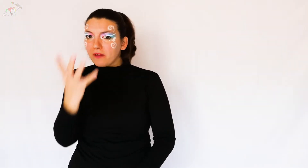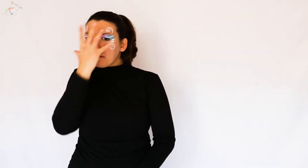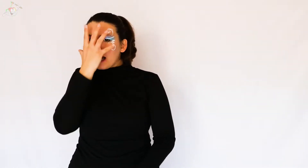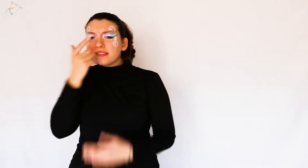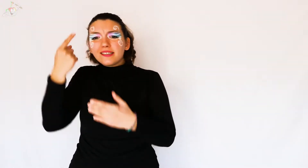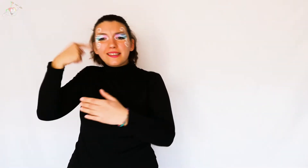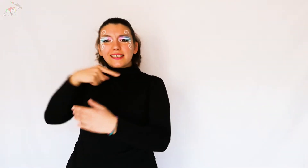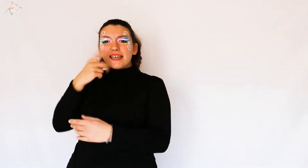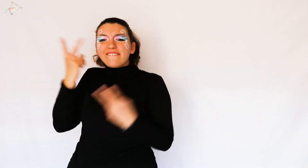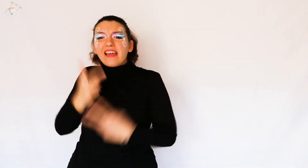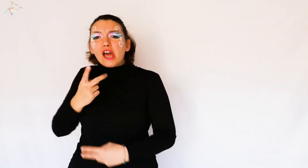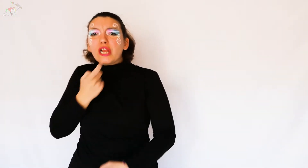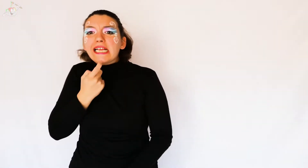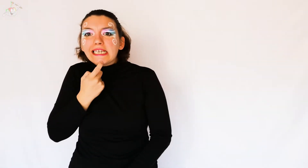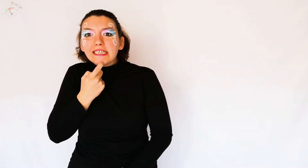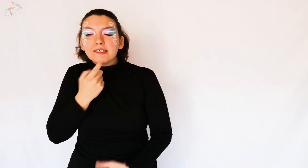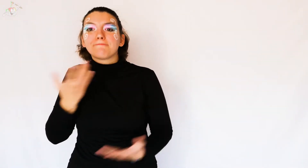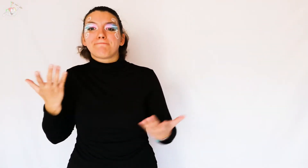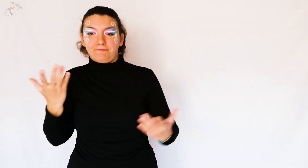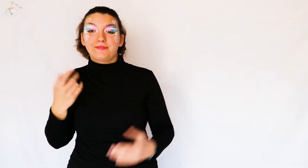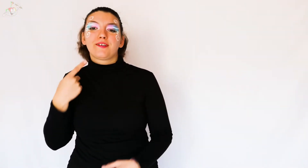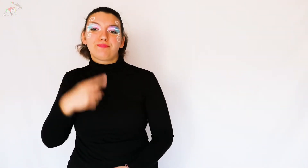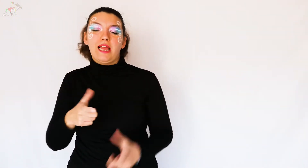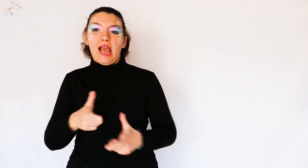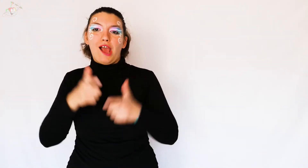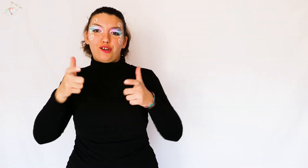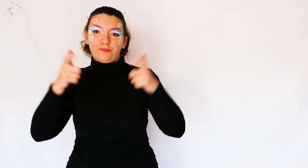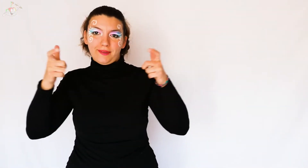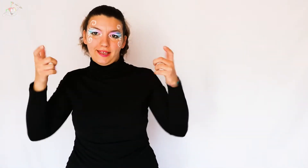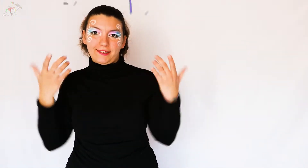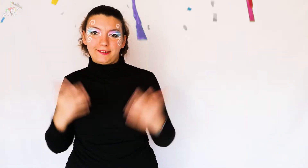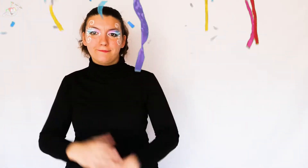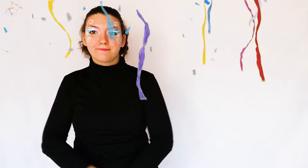perché non si sa chi c'è veramente dietro. Queste fobie sono in aumento.